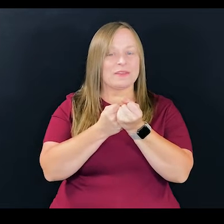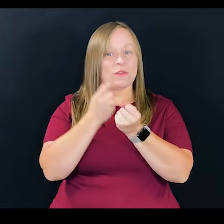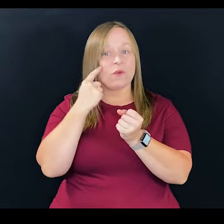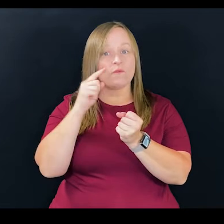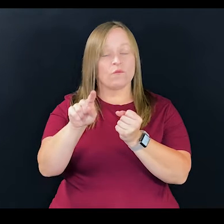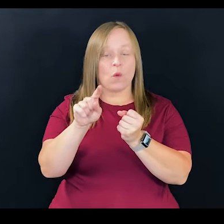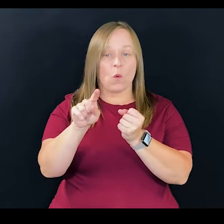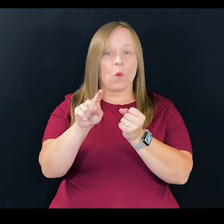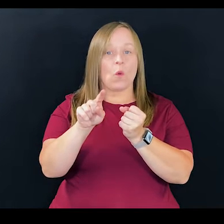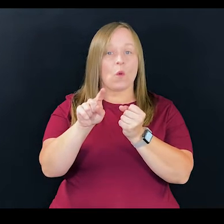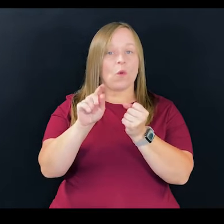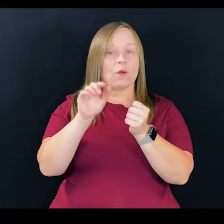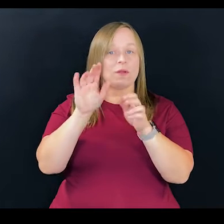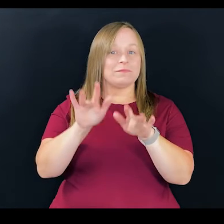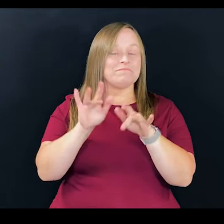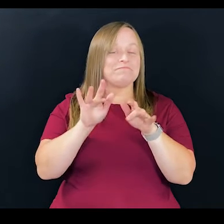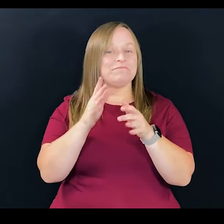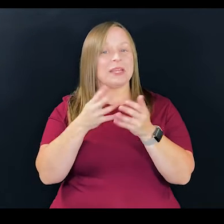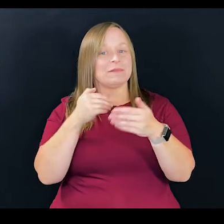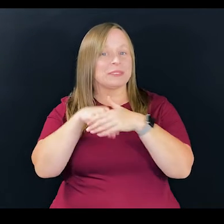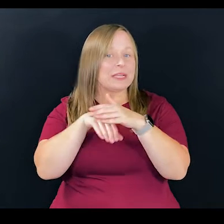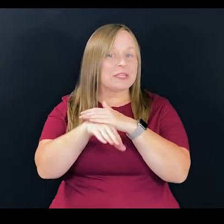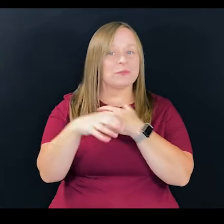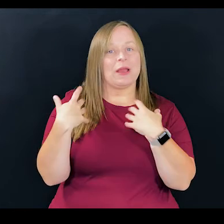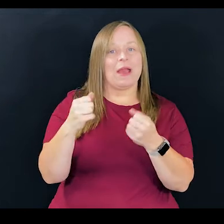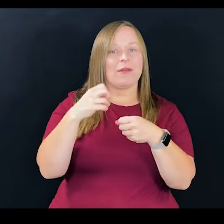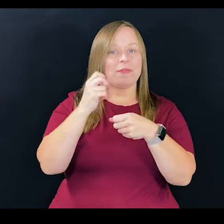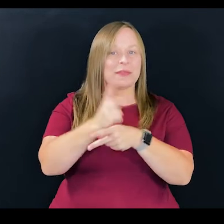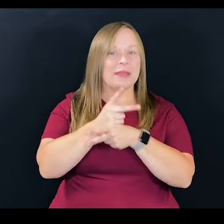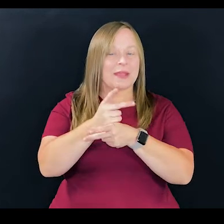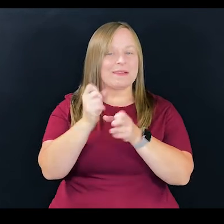que aboga por un sistema de atención médica que sea compasivo, accesible